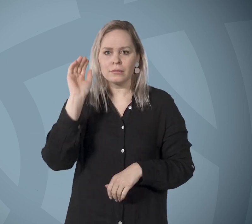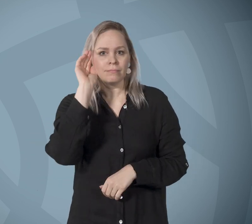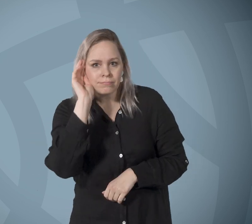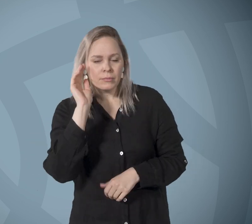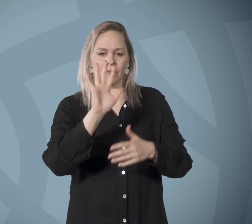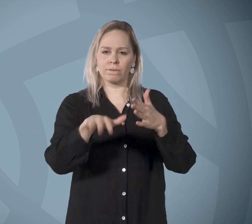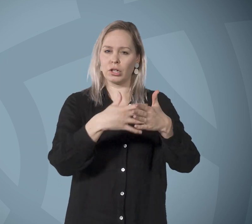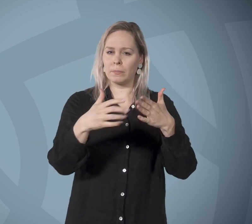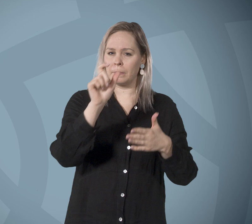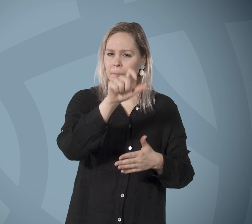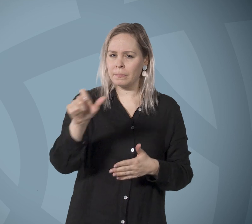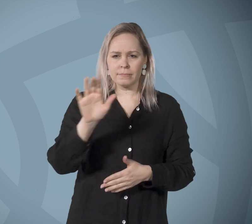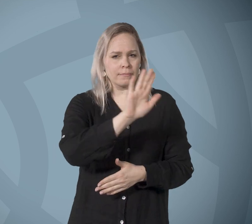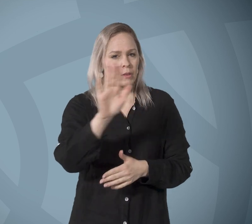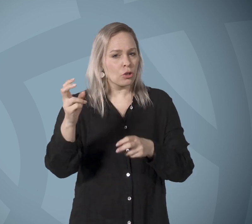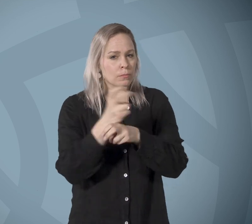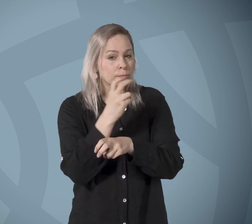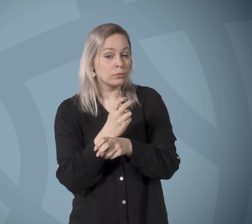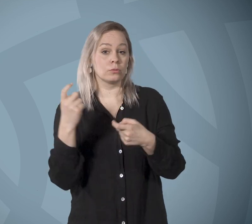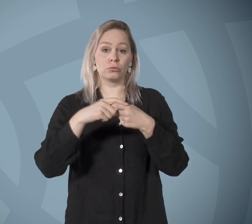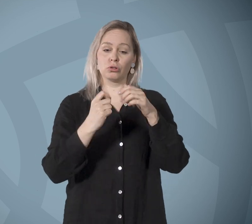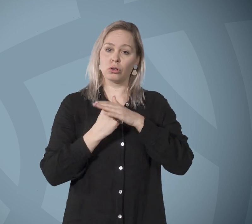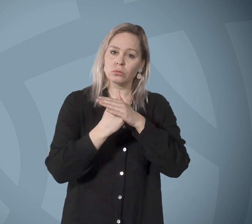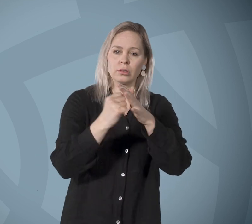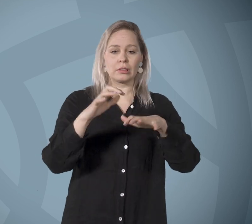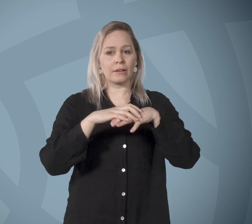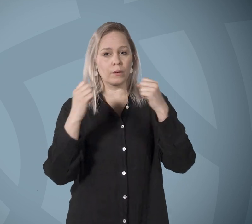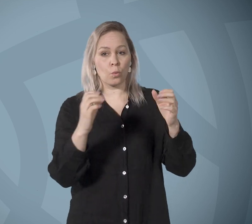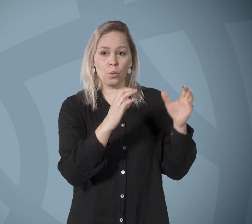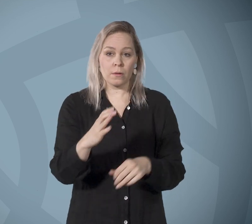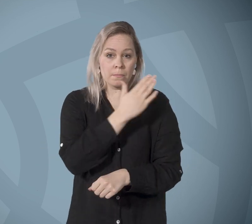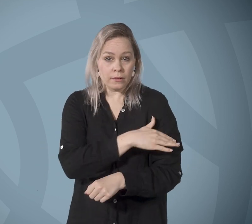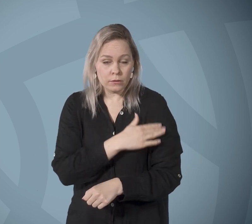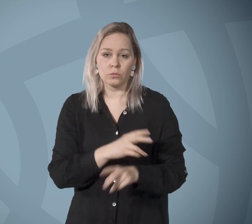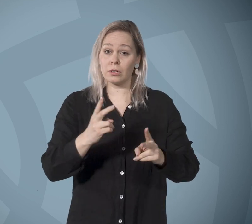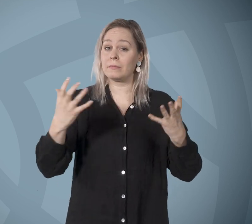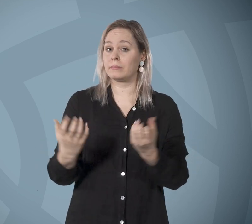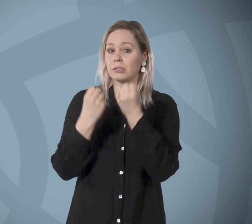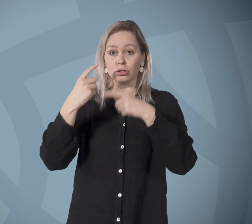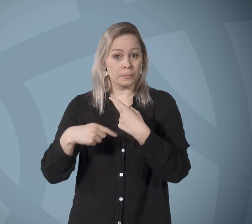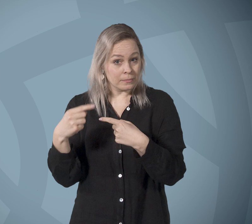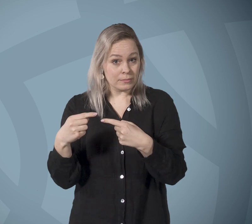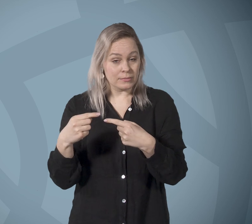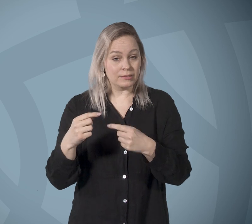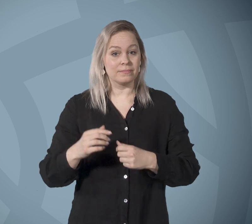kuulemassa viittomakielisten kokemuksia sosiaali- ja terveyshuollon palveluista - sekä pelastustoimesta.